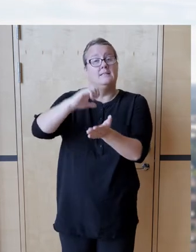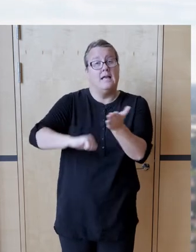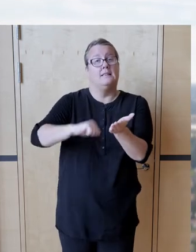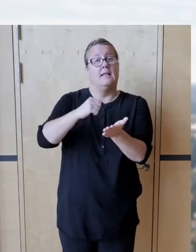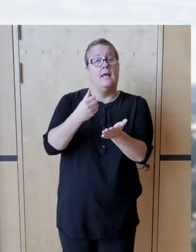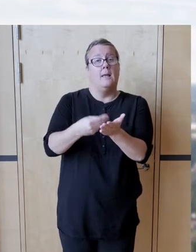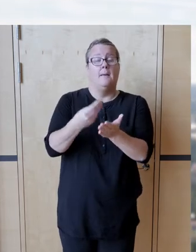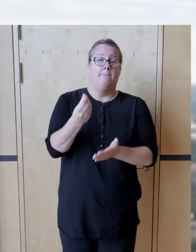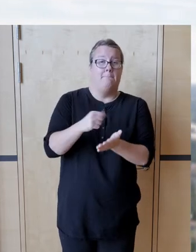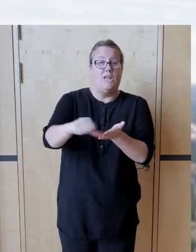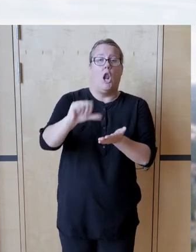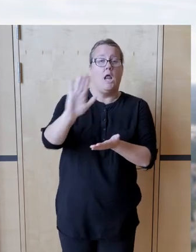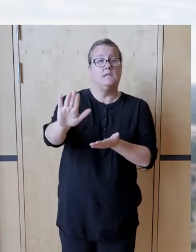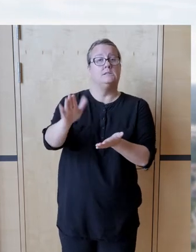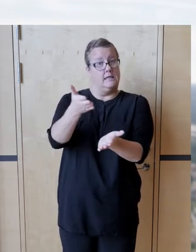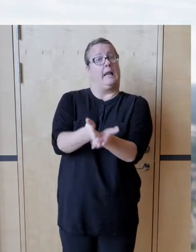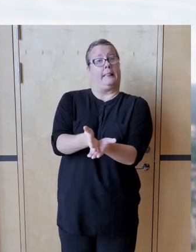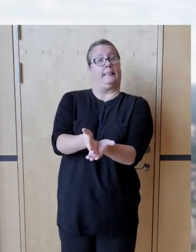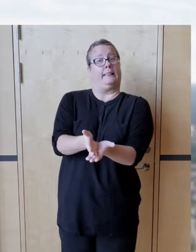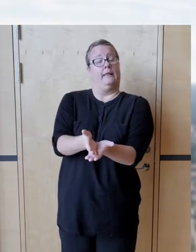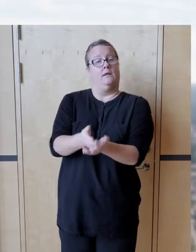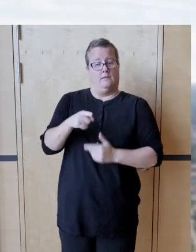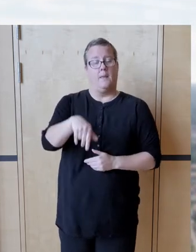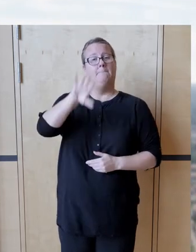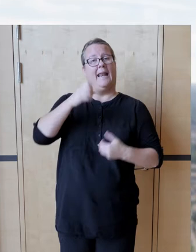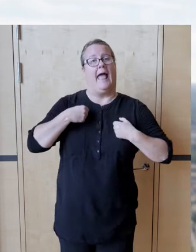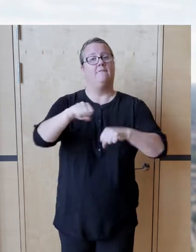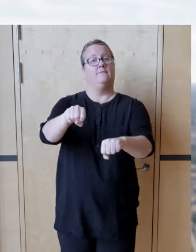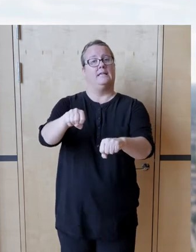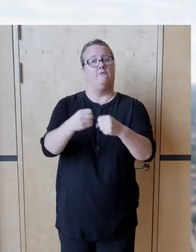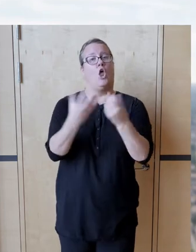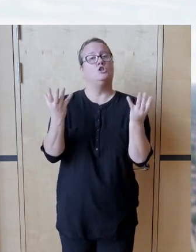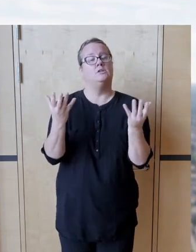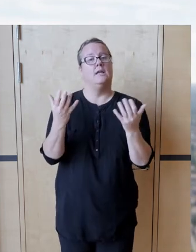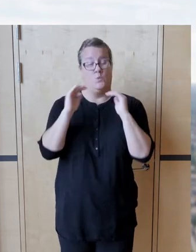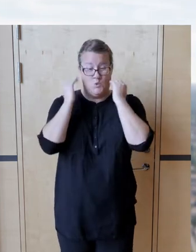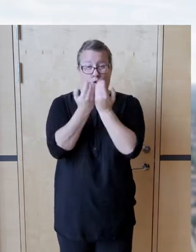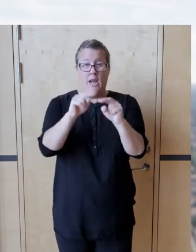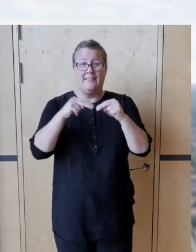För att det är den mest effektiva lösningen Vilket Socialnämnden och dess förvaltning själv